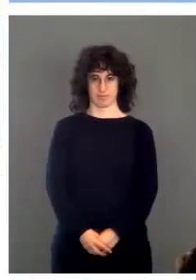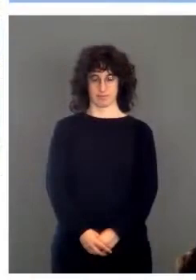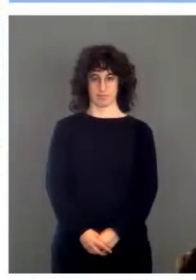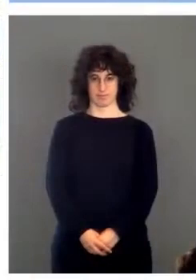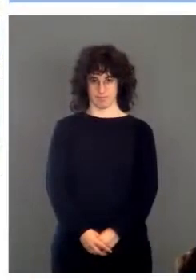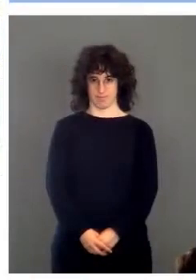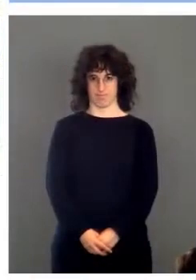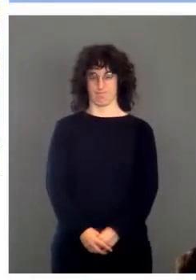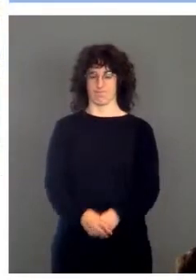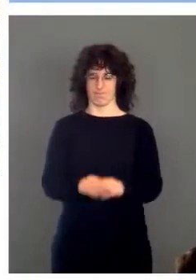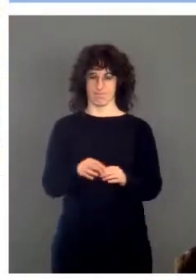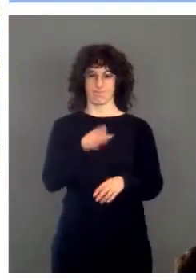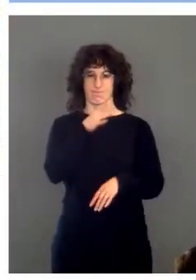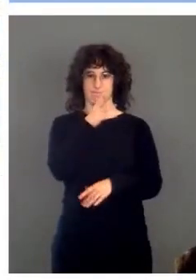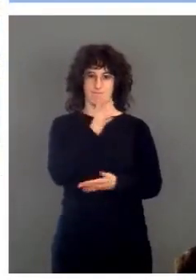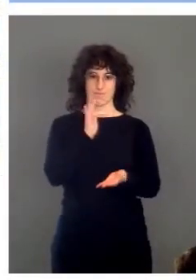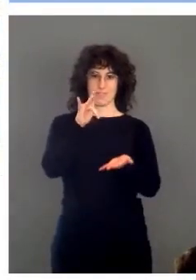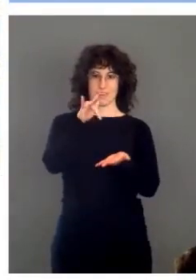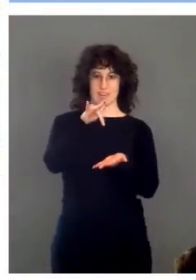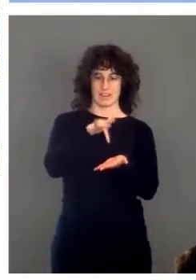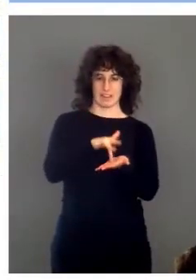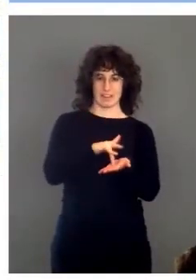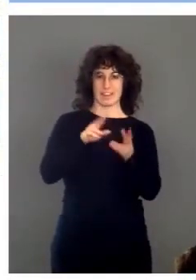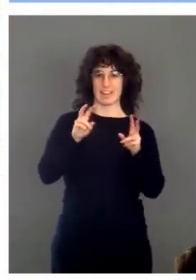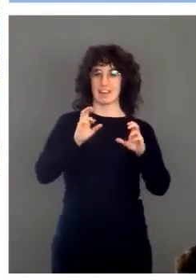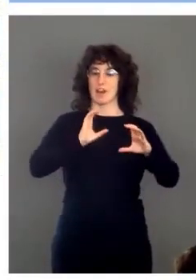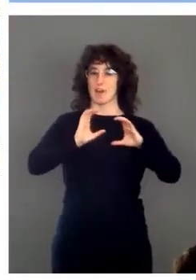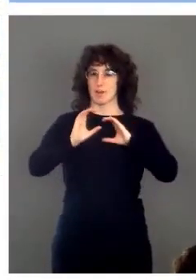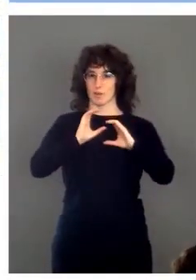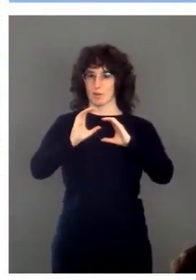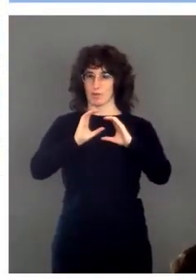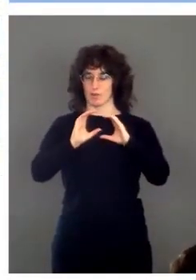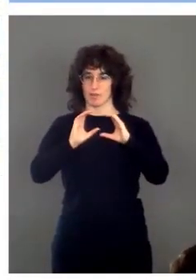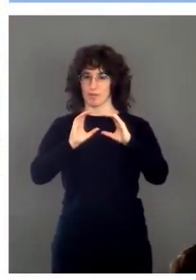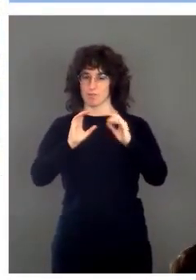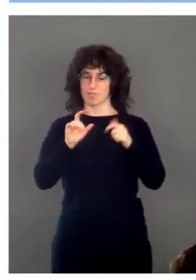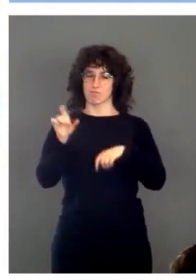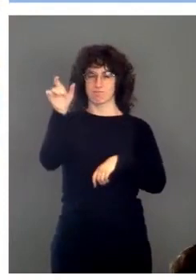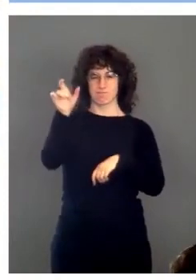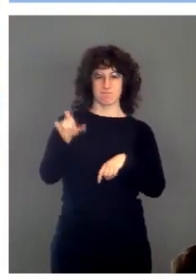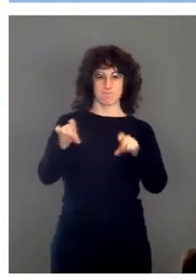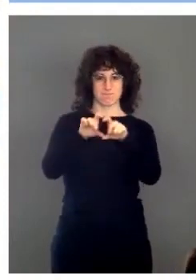Nos sumergimos ahora en el mundo del marketing de la comunicación para encontrarnos con un emprendedor cuyas cualidades son